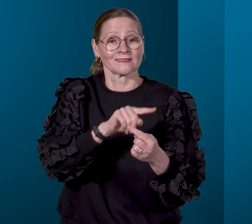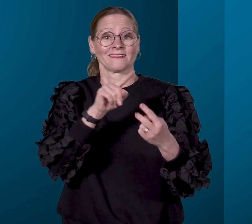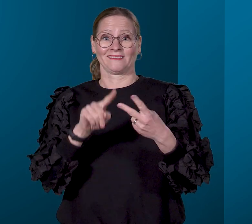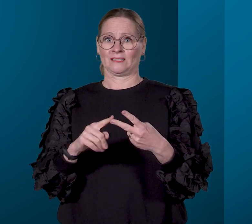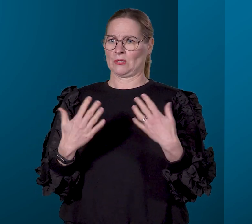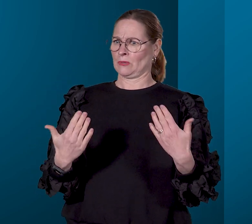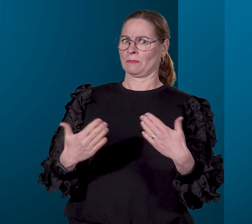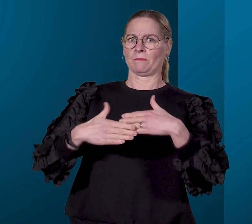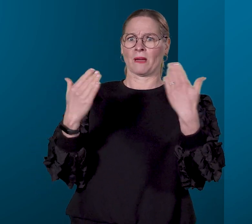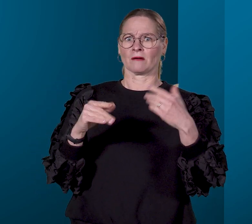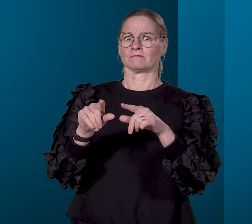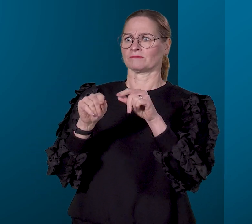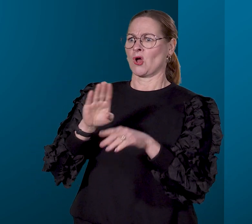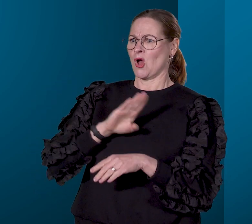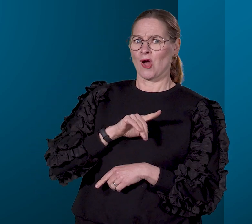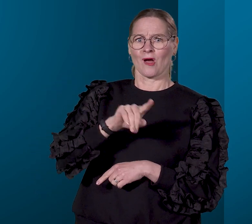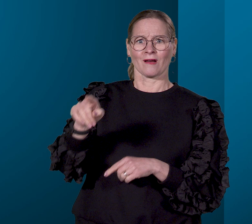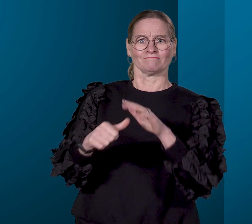toimenpiteiden ehdottaminen nykypäivänä tunnistettujen, -